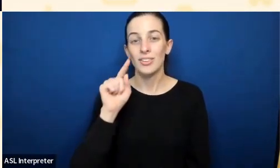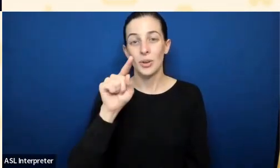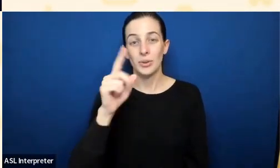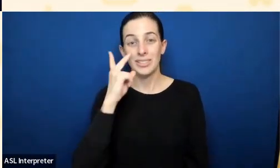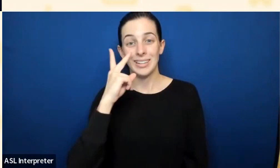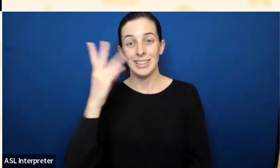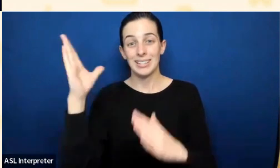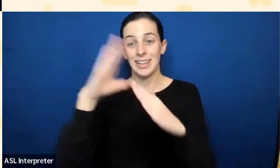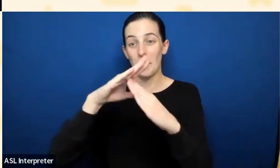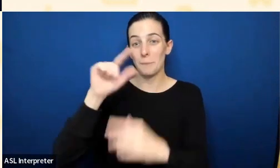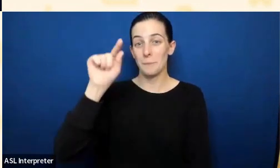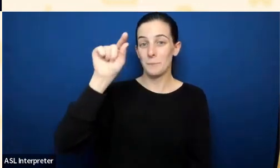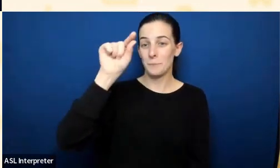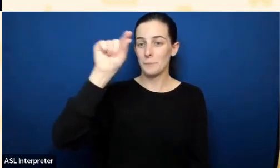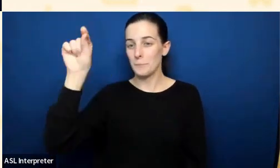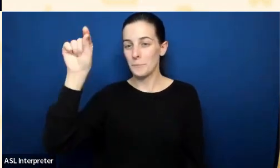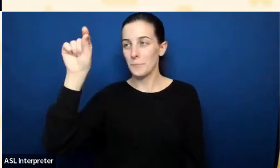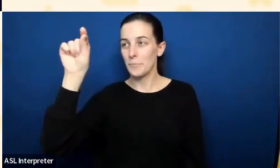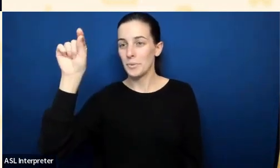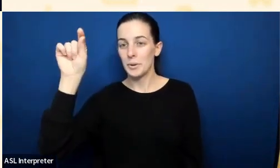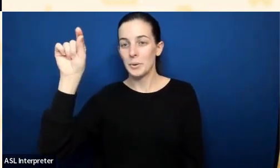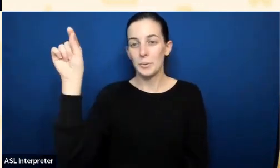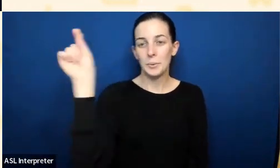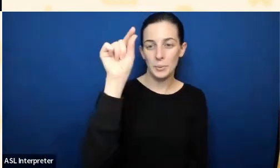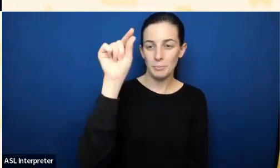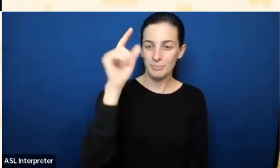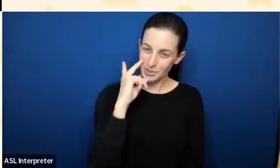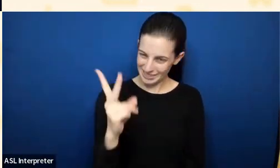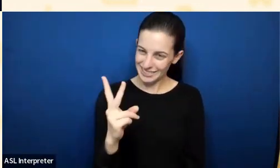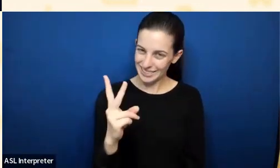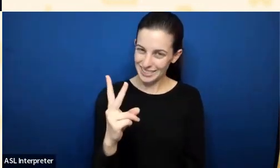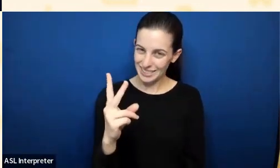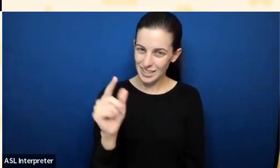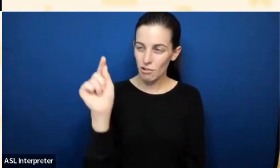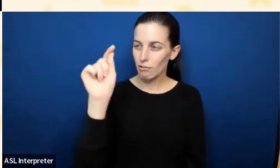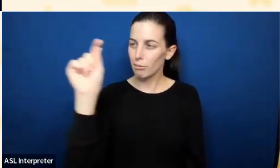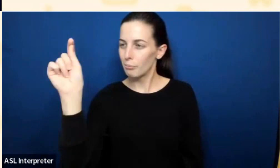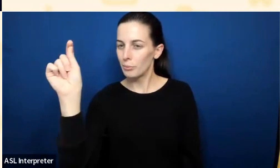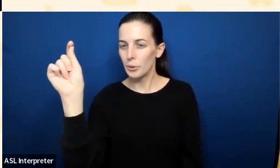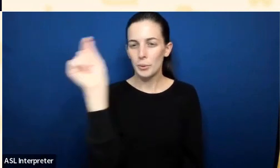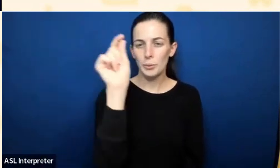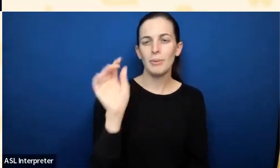podemos ver este tipo de acción deslizante muy sutil de ida y vuelta. Eso es mínimo.